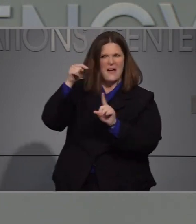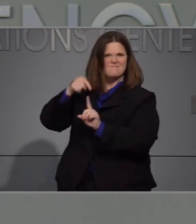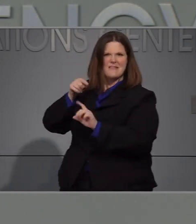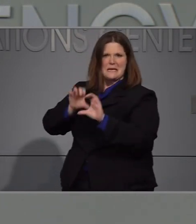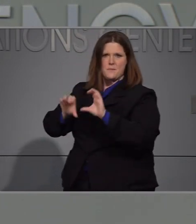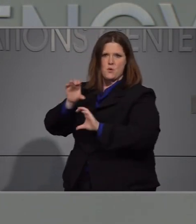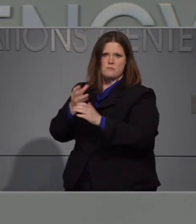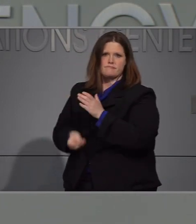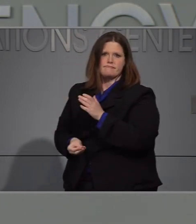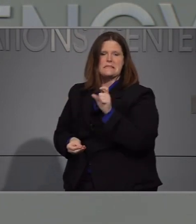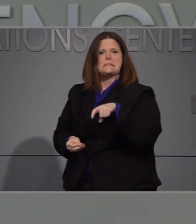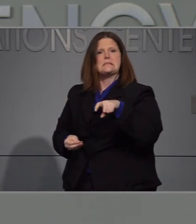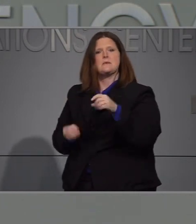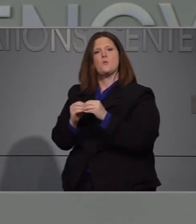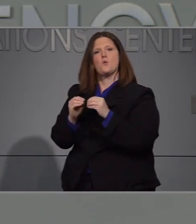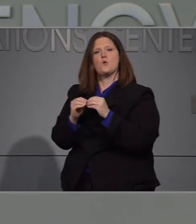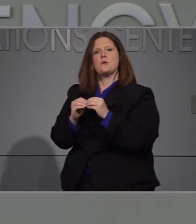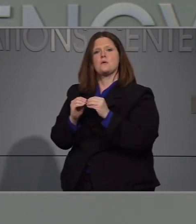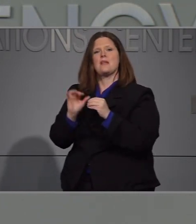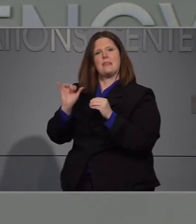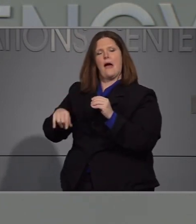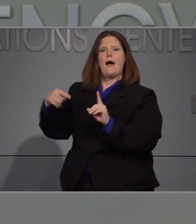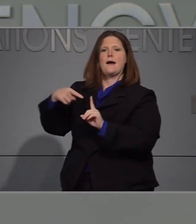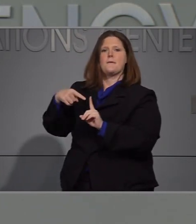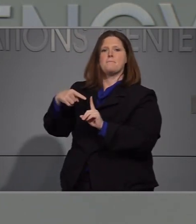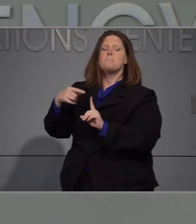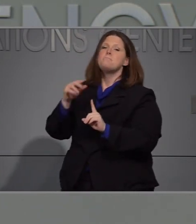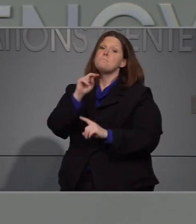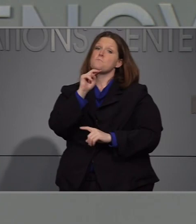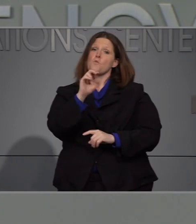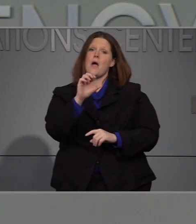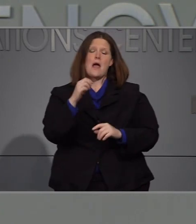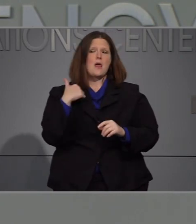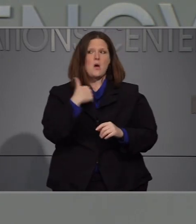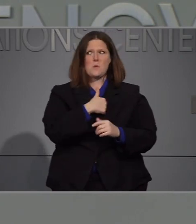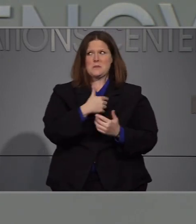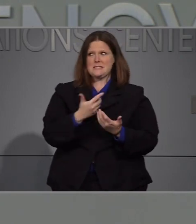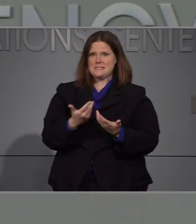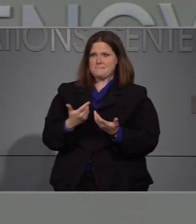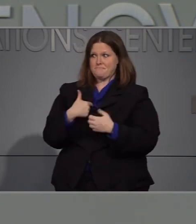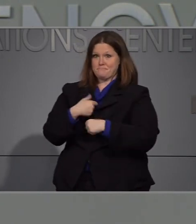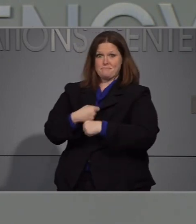para poder tener los resultados y eso no es bueno y tenemos que cerrar todo este tiempo y este